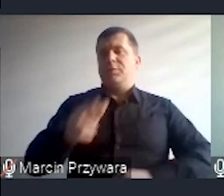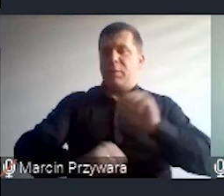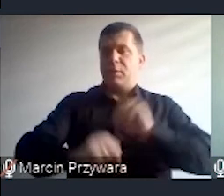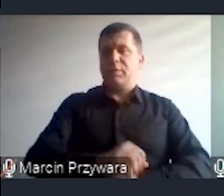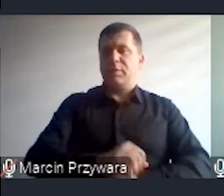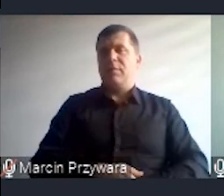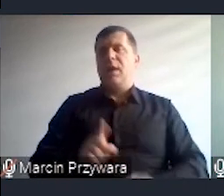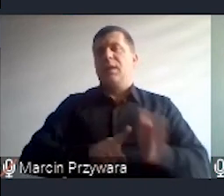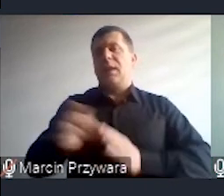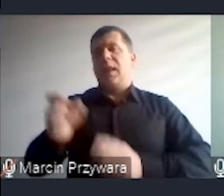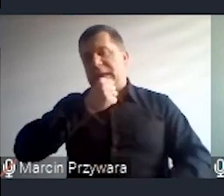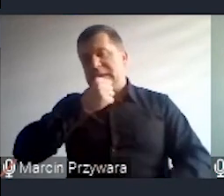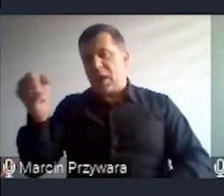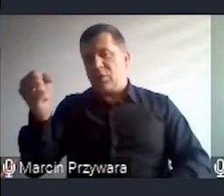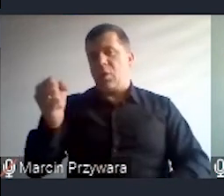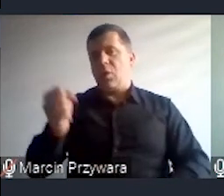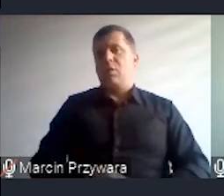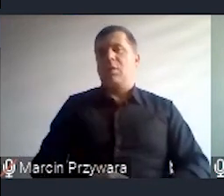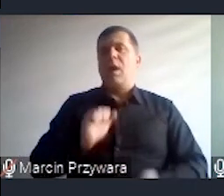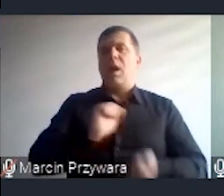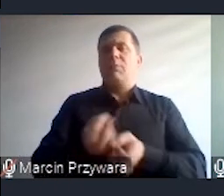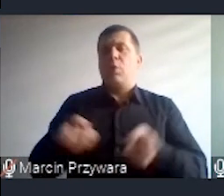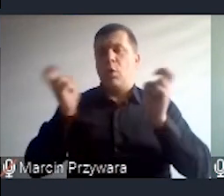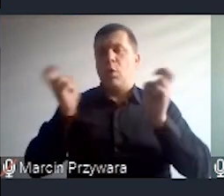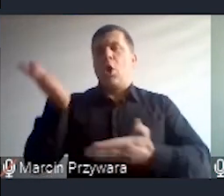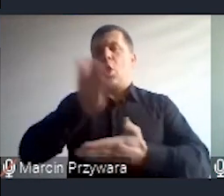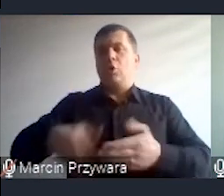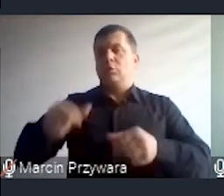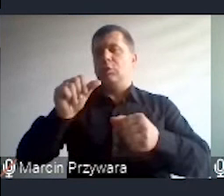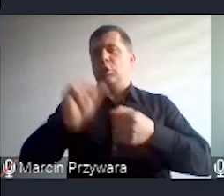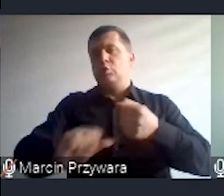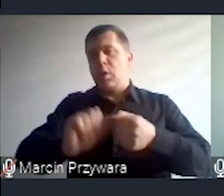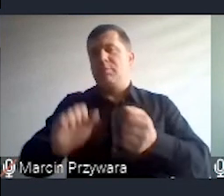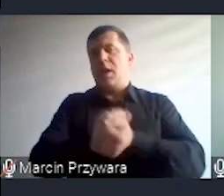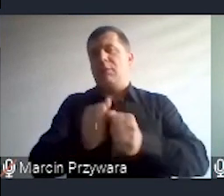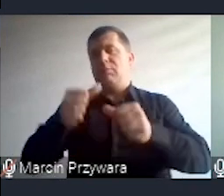dla seniorów czy utworzenie oddziałów w żłóbku lub przedszkolu